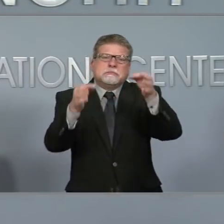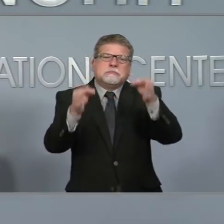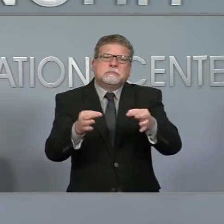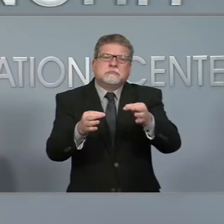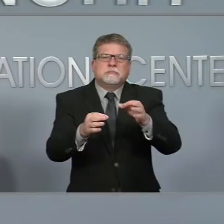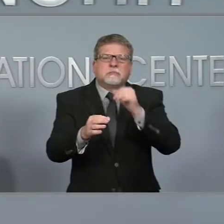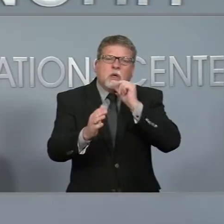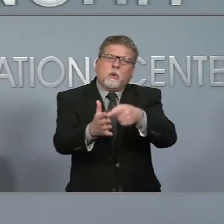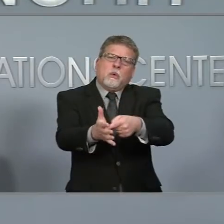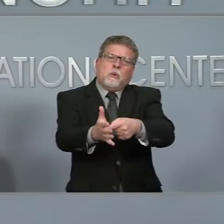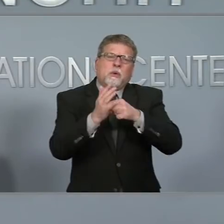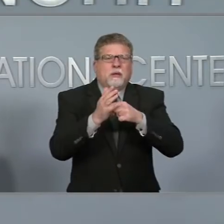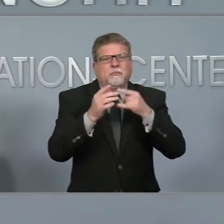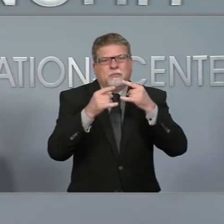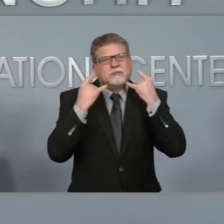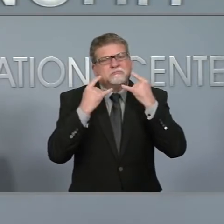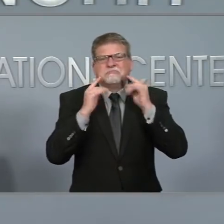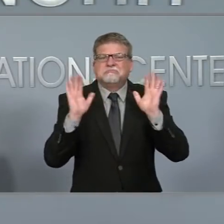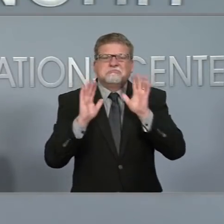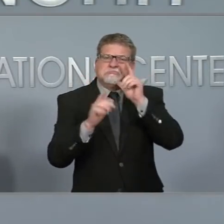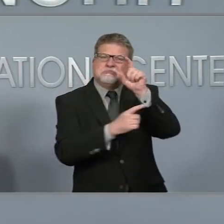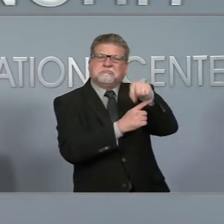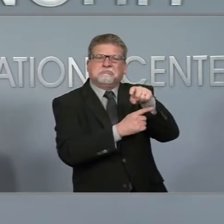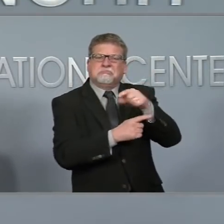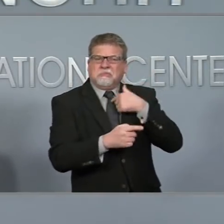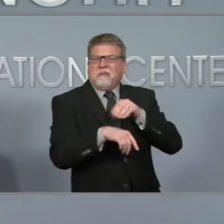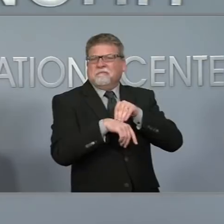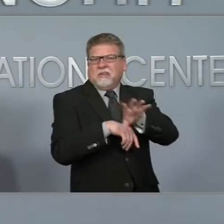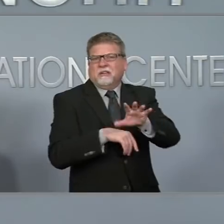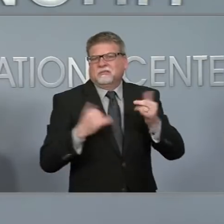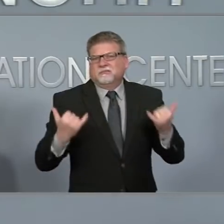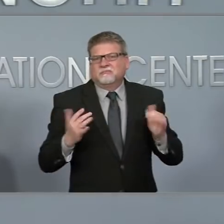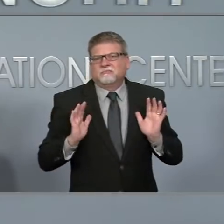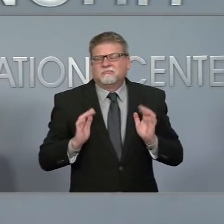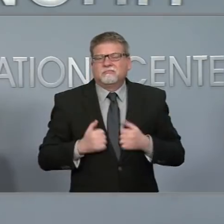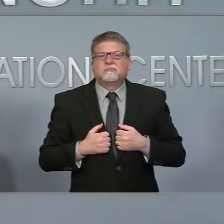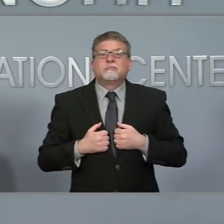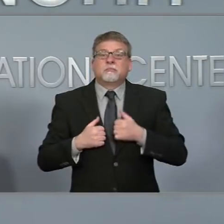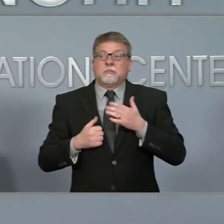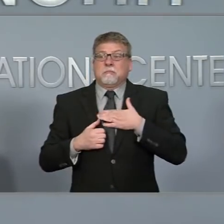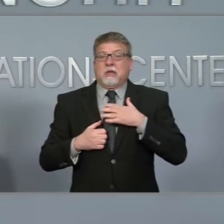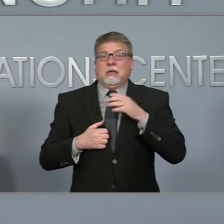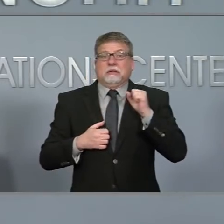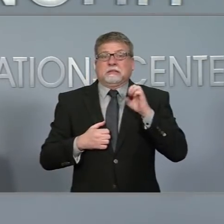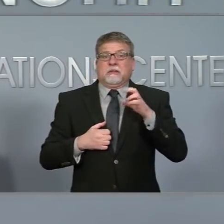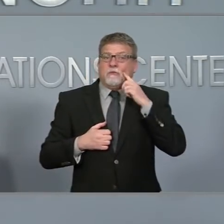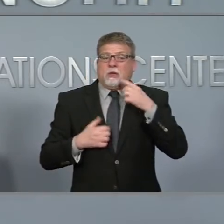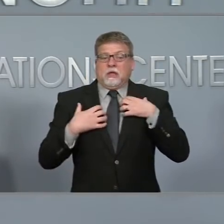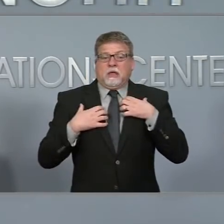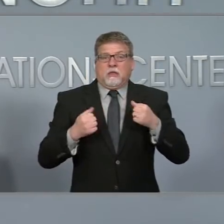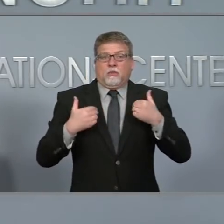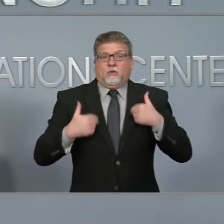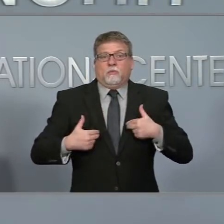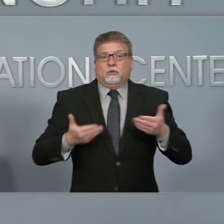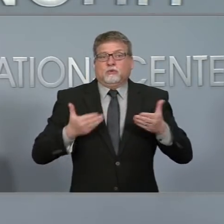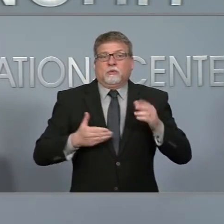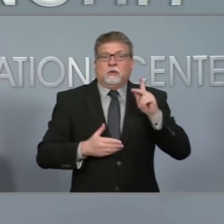Le sugiero motivó a las